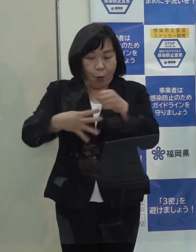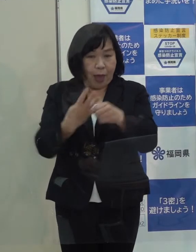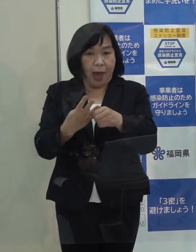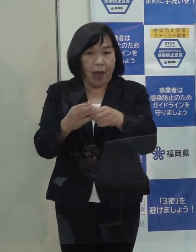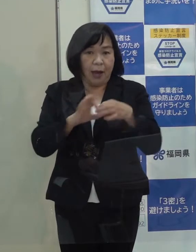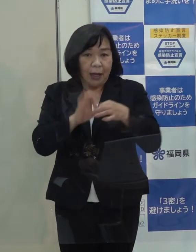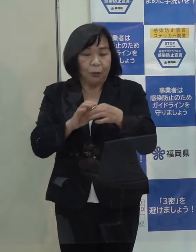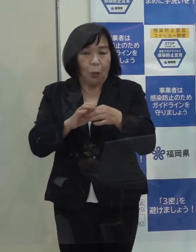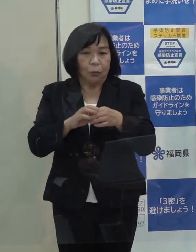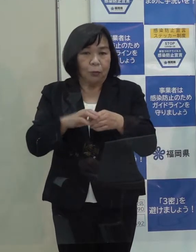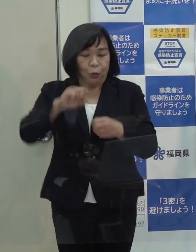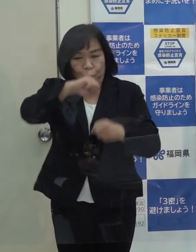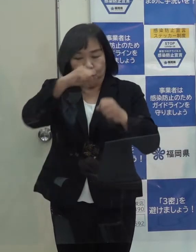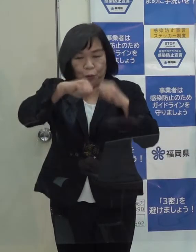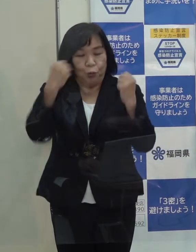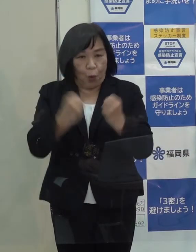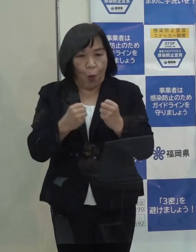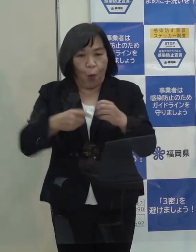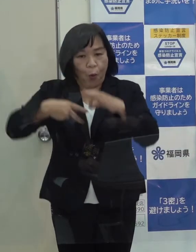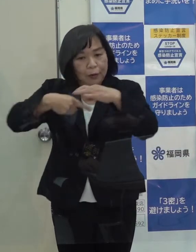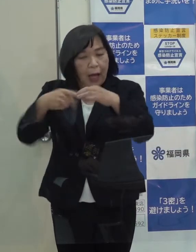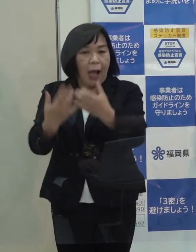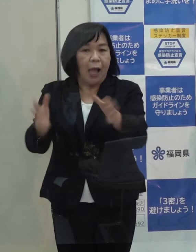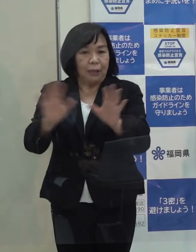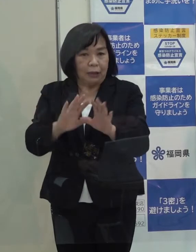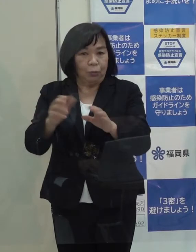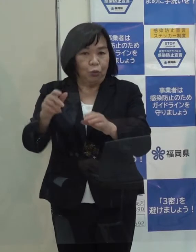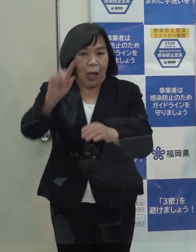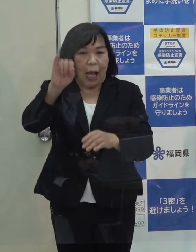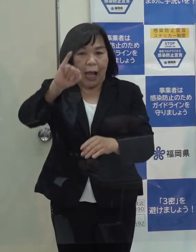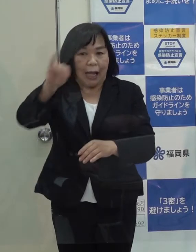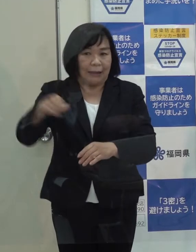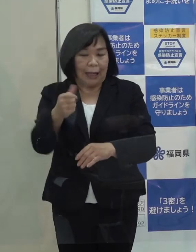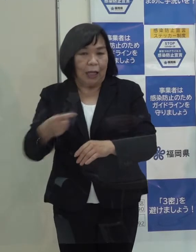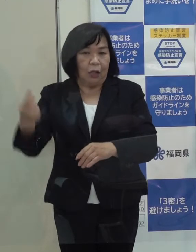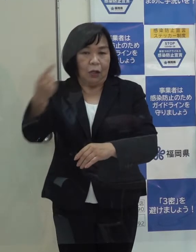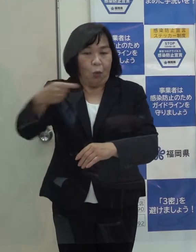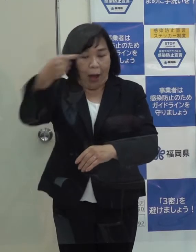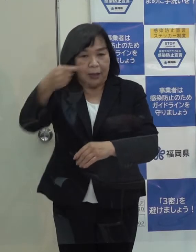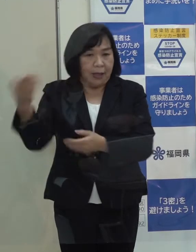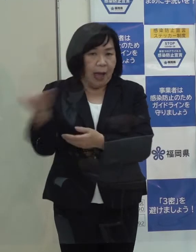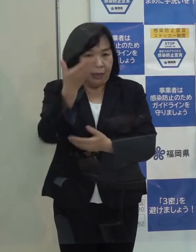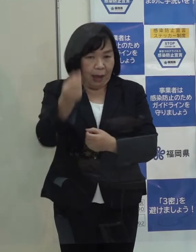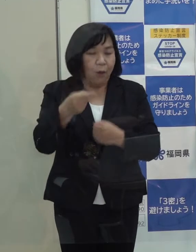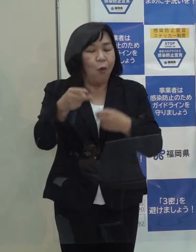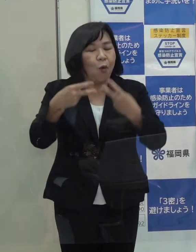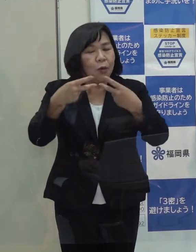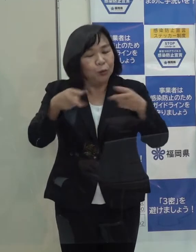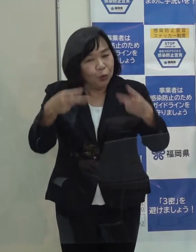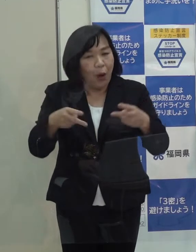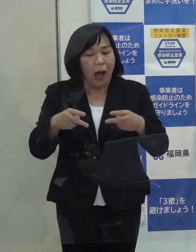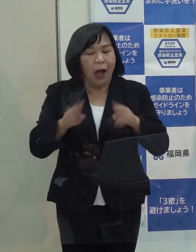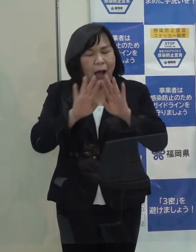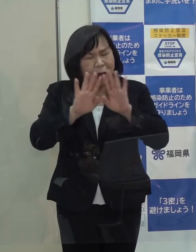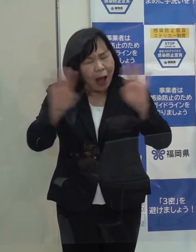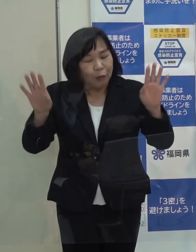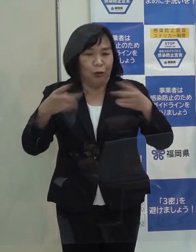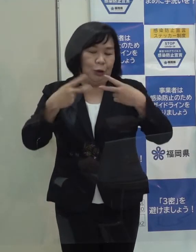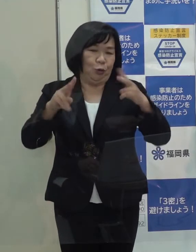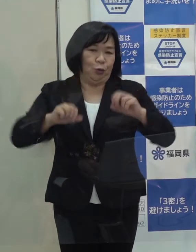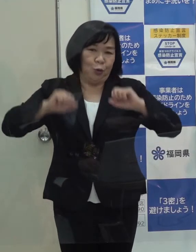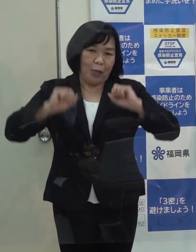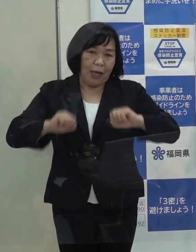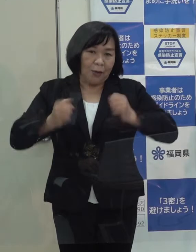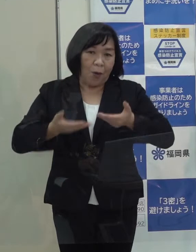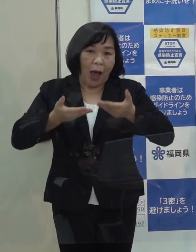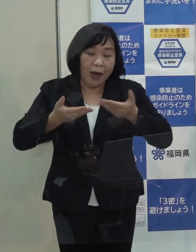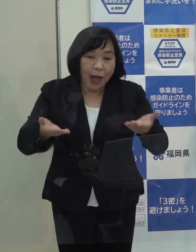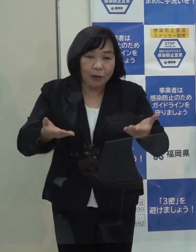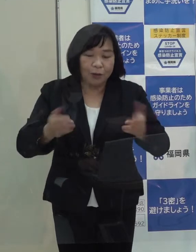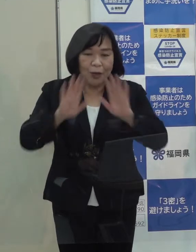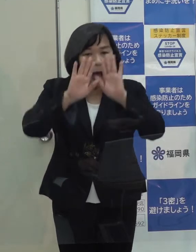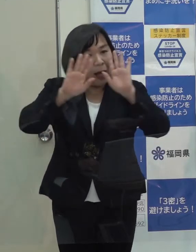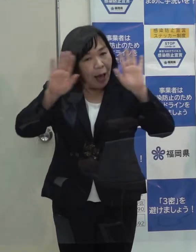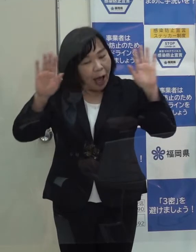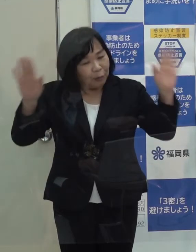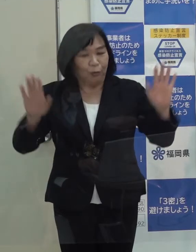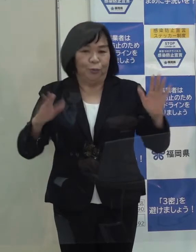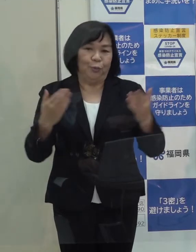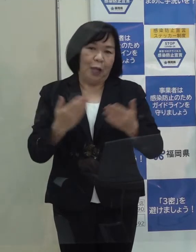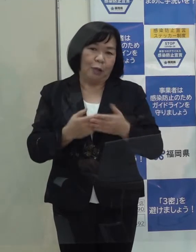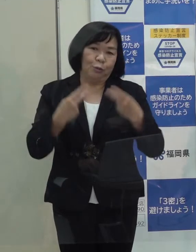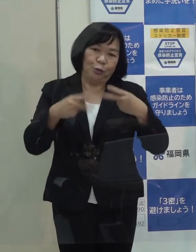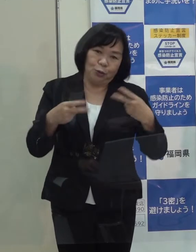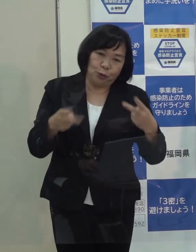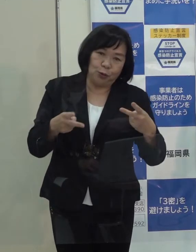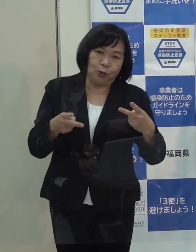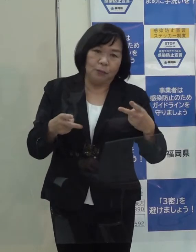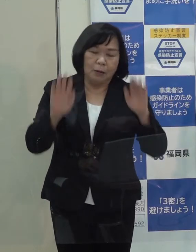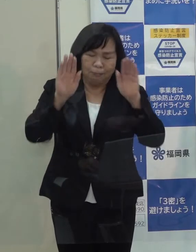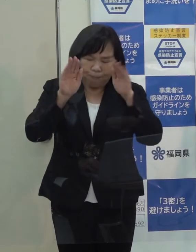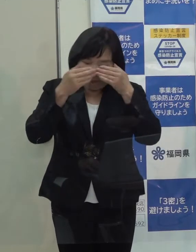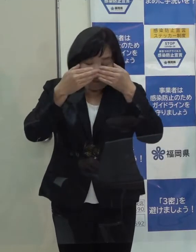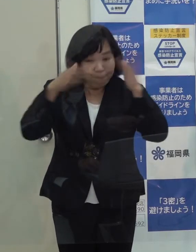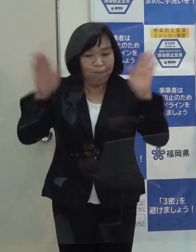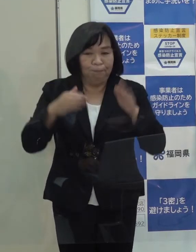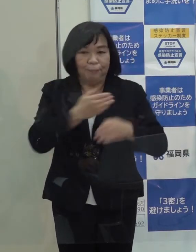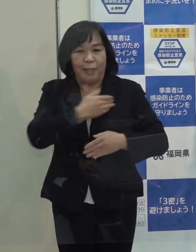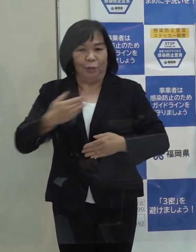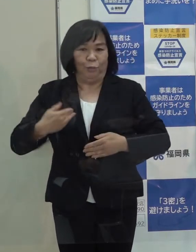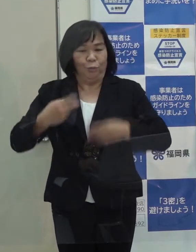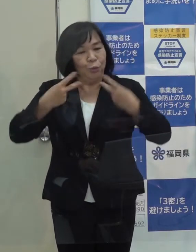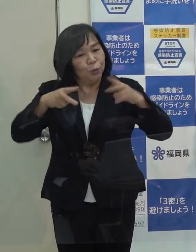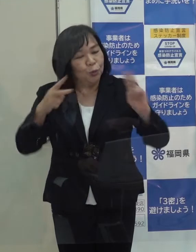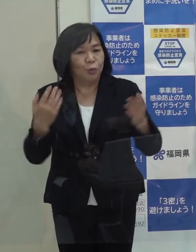アビスパの５年ぶりのＪ１昇格といったニュースは県民の皆さんに元気や明るさを与え また閉塞感を吹き飛ばしてくれただろうと思っています